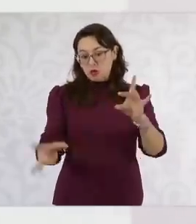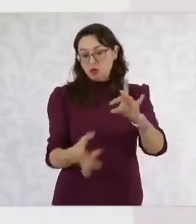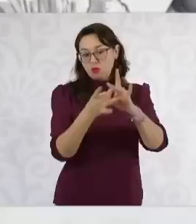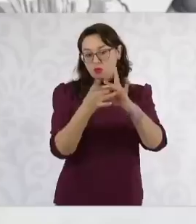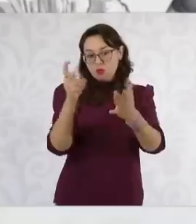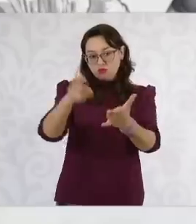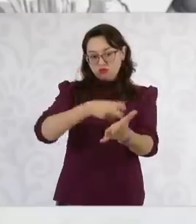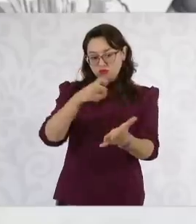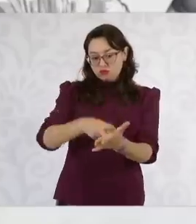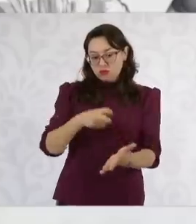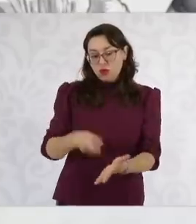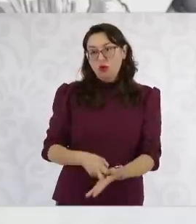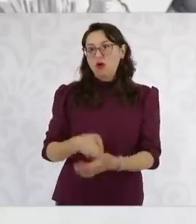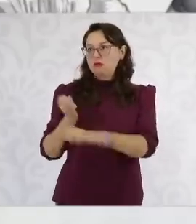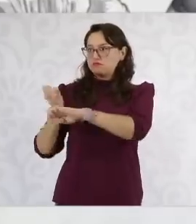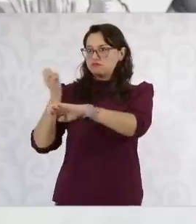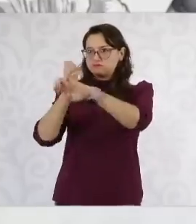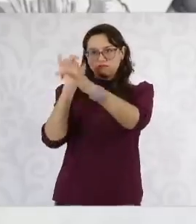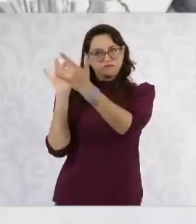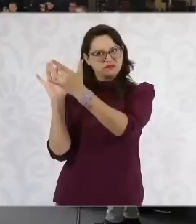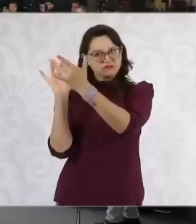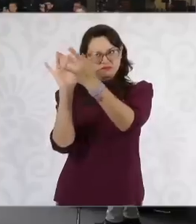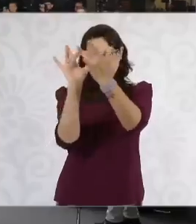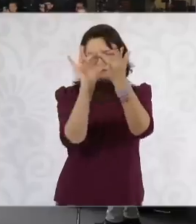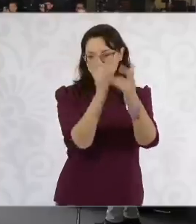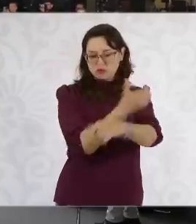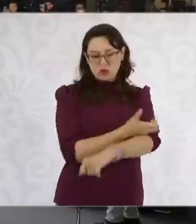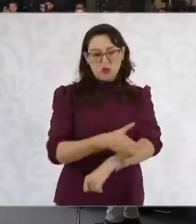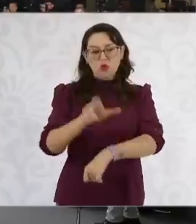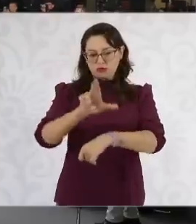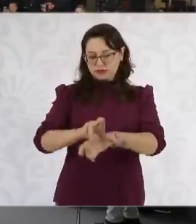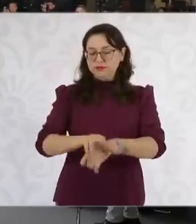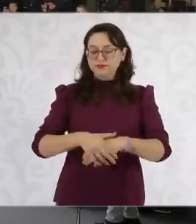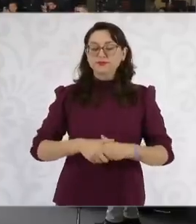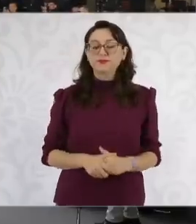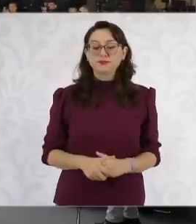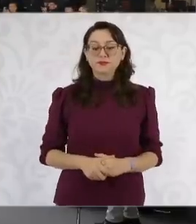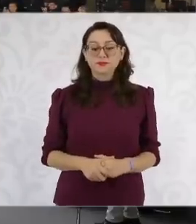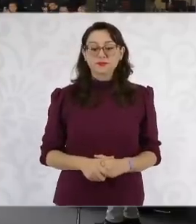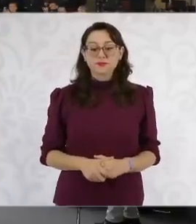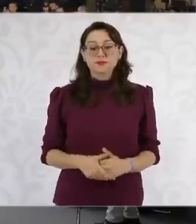estados de la república Muchas gracias presidenta prácticamente el feminicidio es un tema social